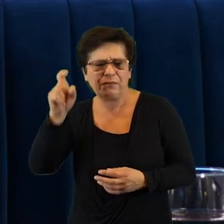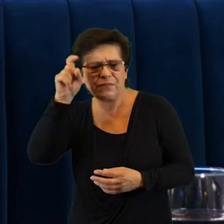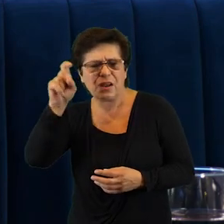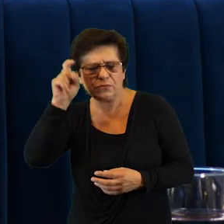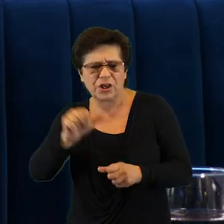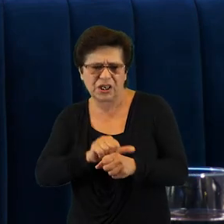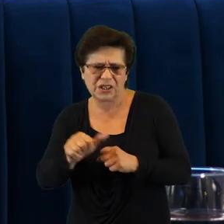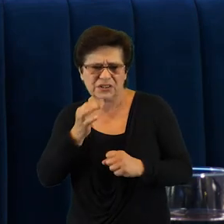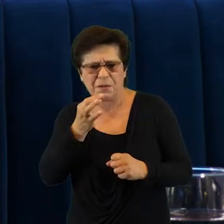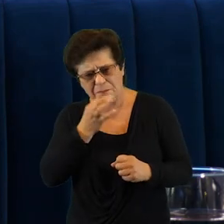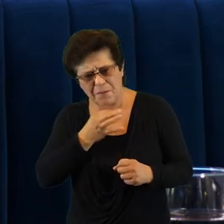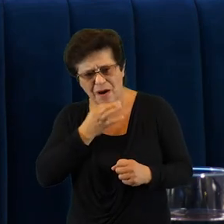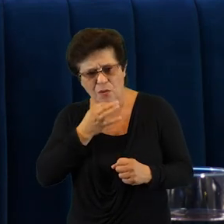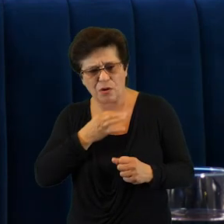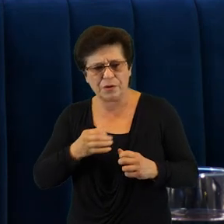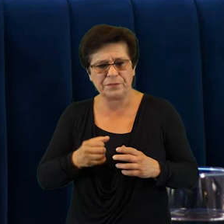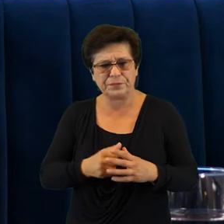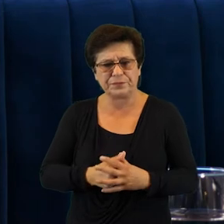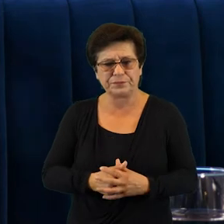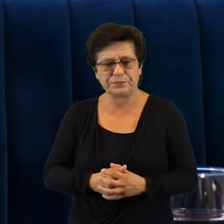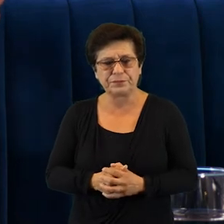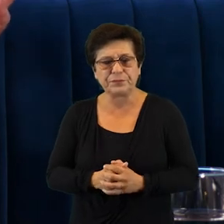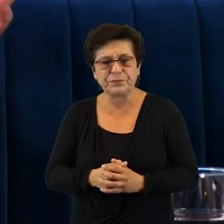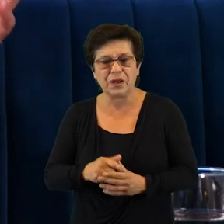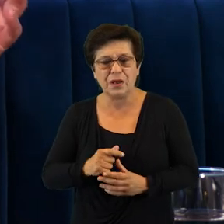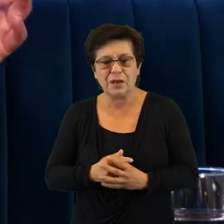Karl Dedecjus stworzył wspaniałą instytucję, która ma trochę charakter getta.